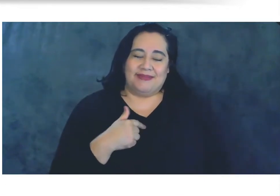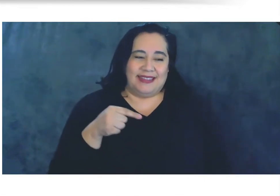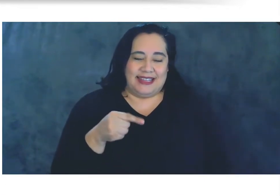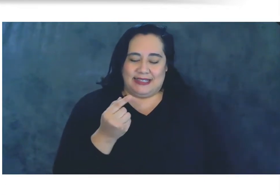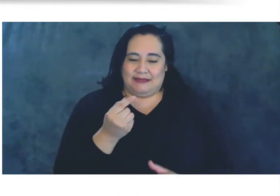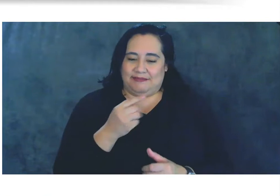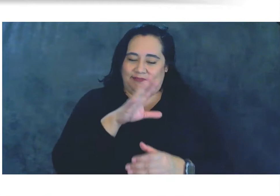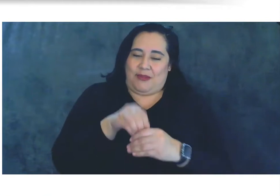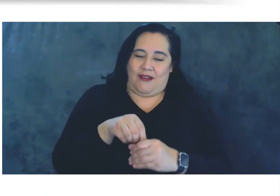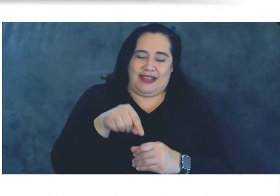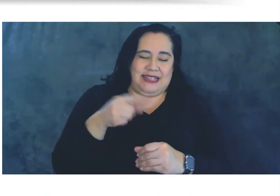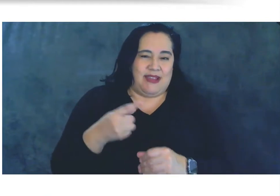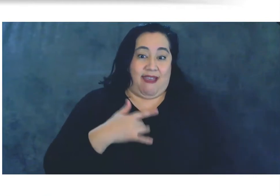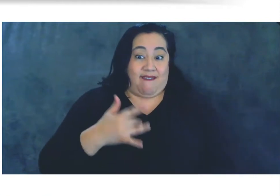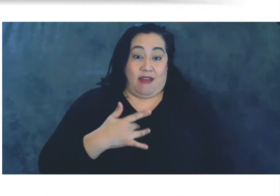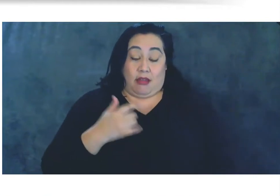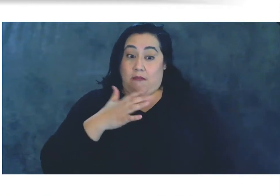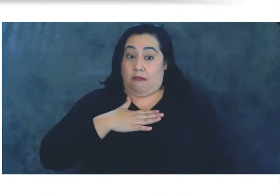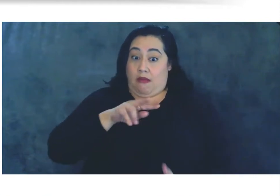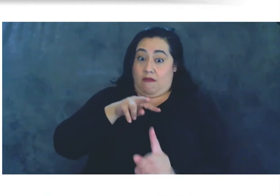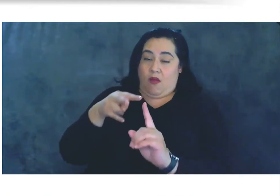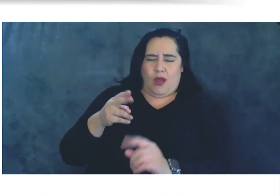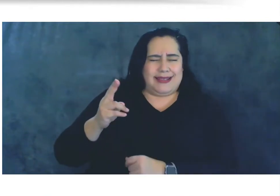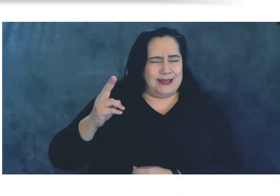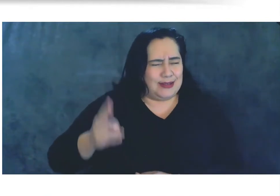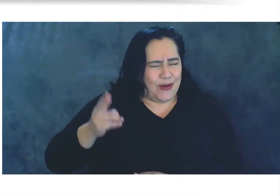De ser parte de algo que yo veo como histórico.